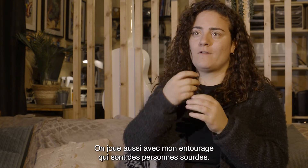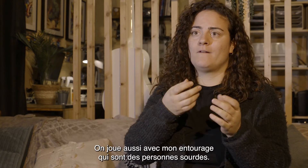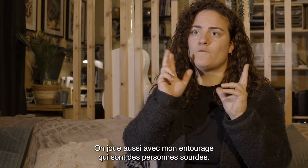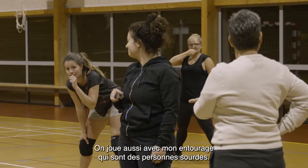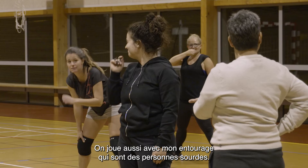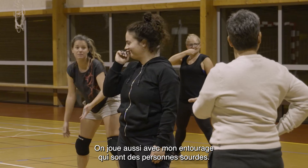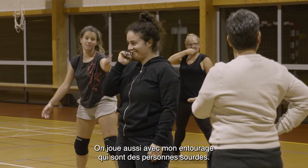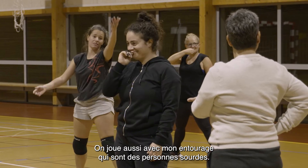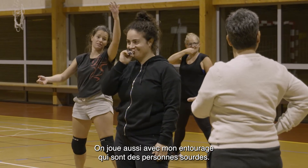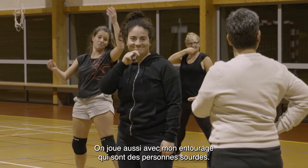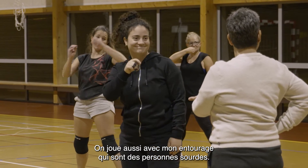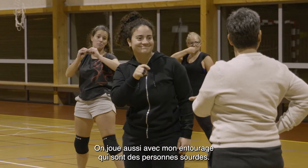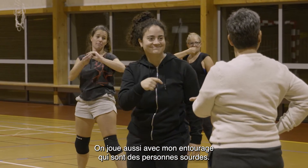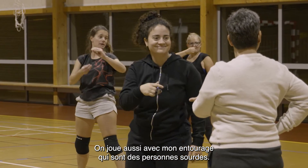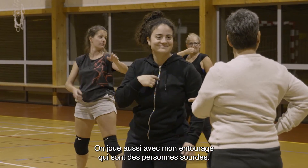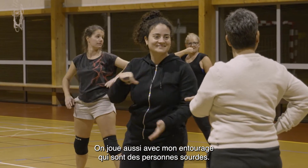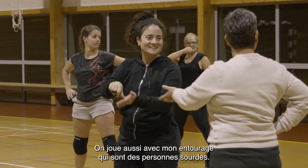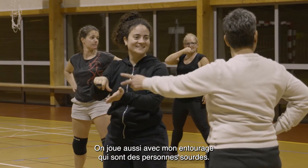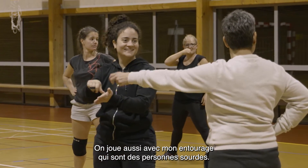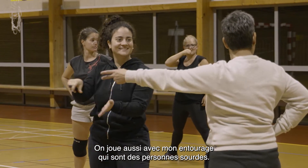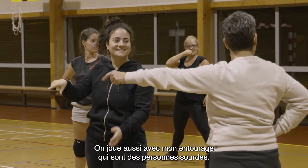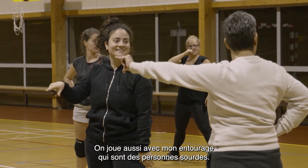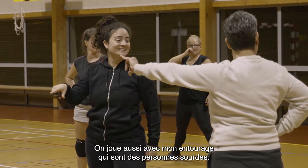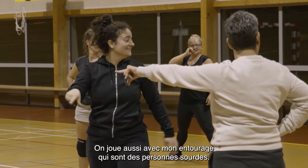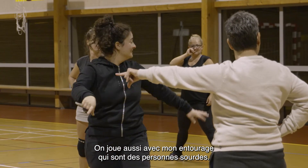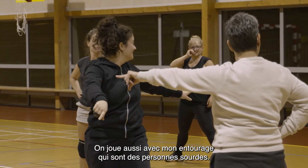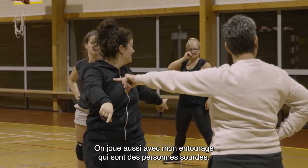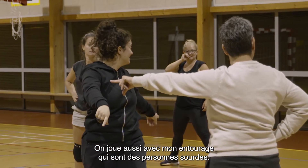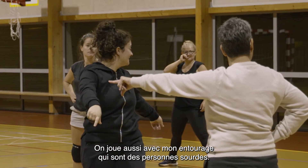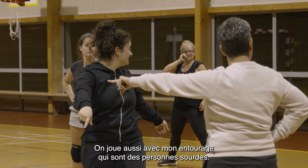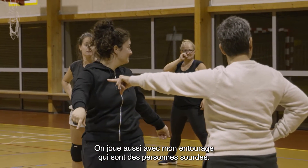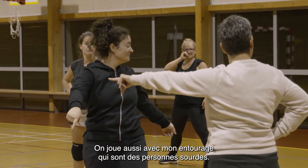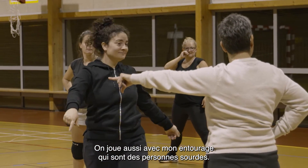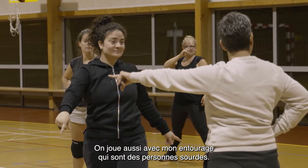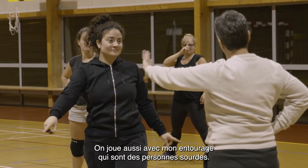On joue aussi avec mon entourage qui sont des personnes sourdes.